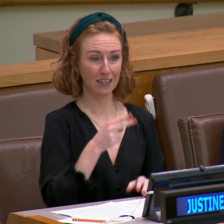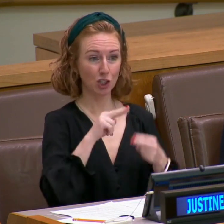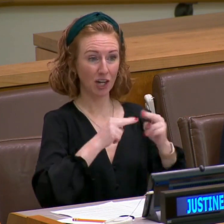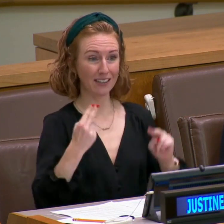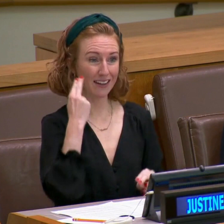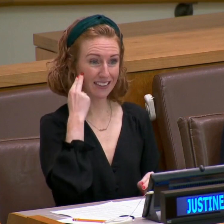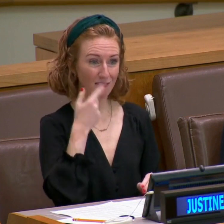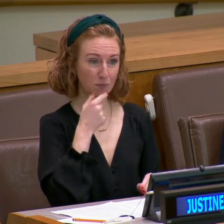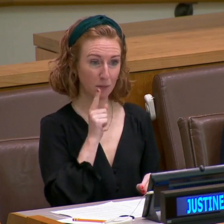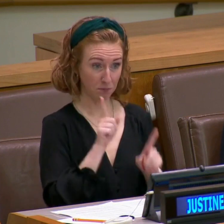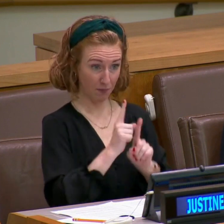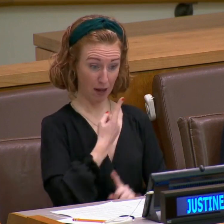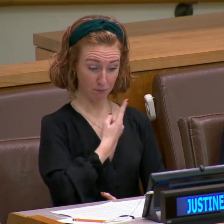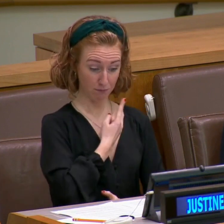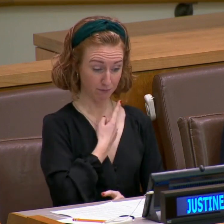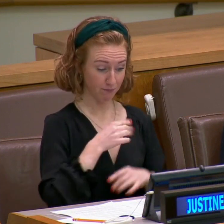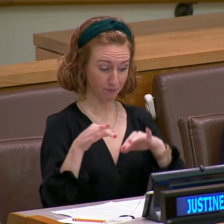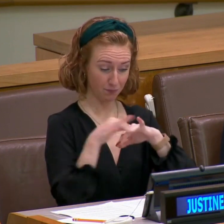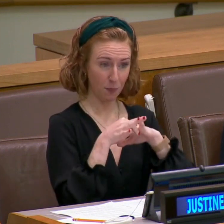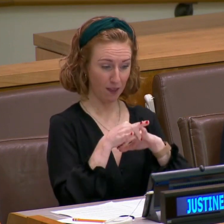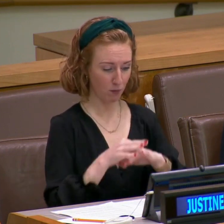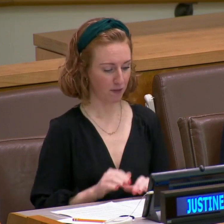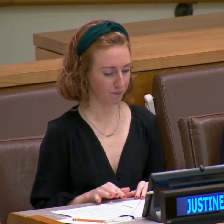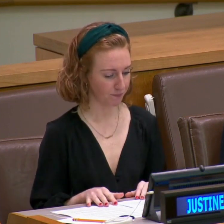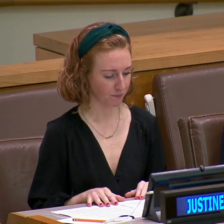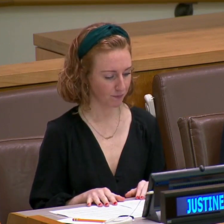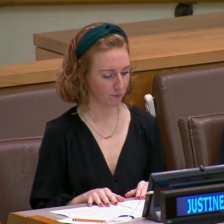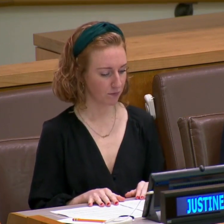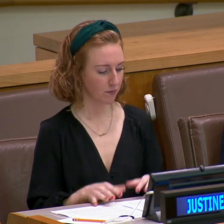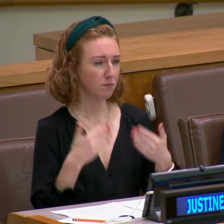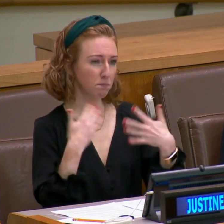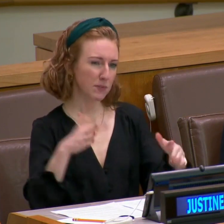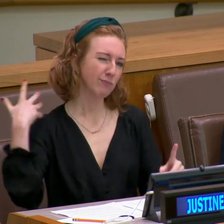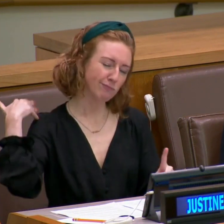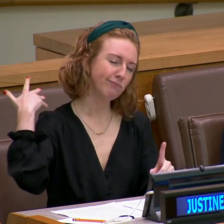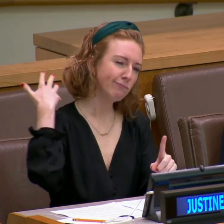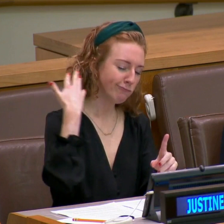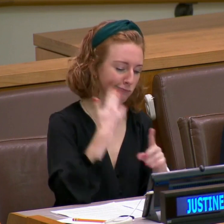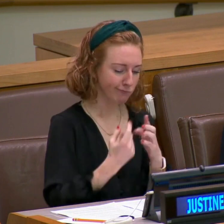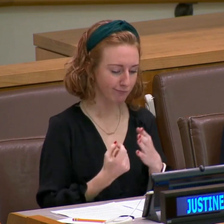en el que se prohibía a las personas sordas, como yo, de casarse. Aunque hemos recorrido